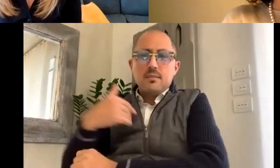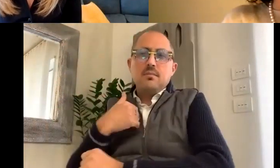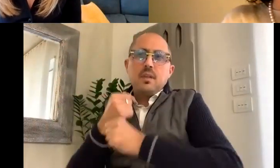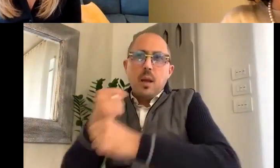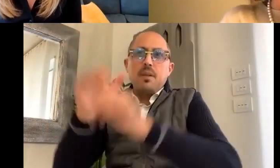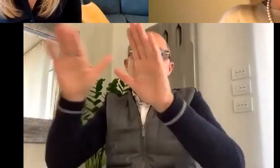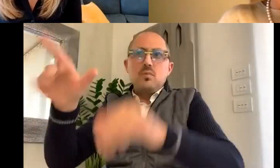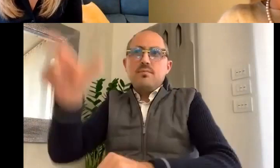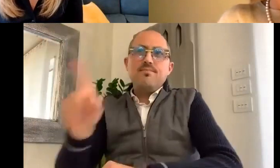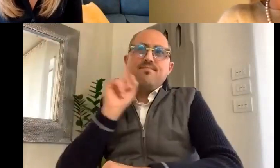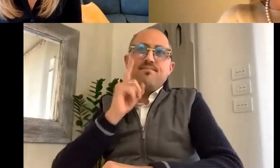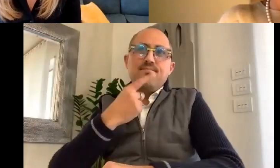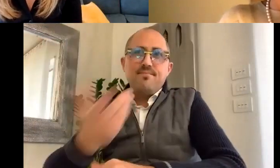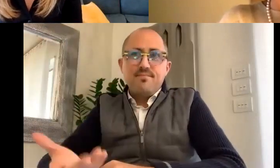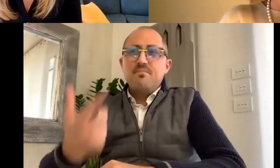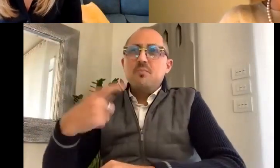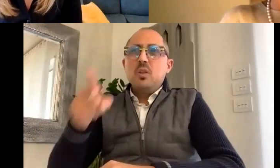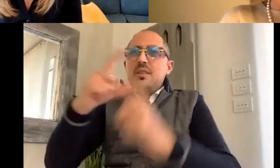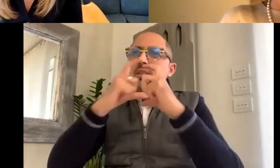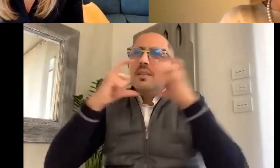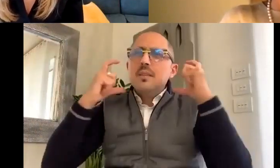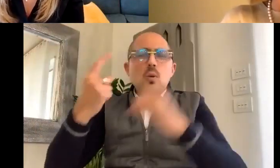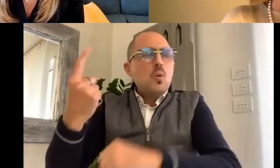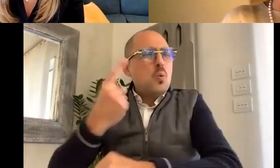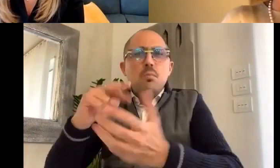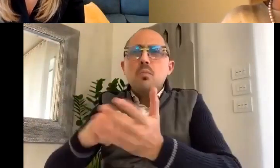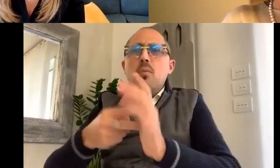e come loro rappresentante legale devo scrivere delle lettere